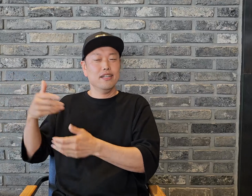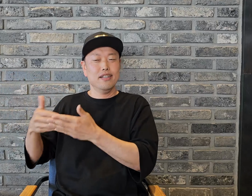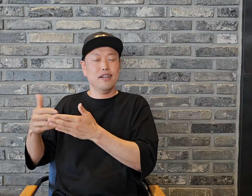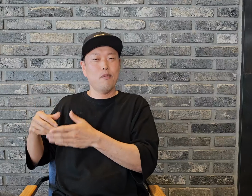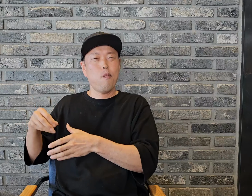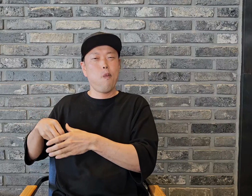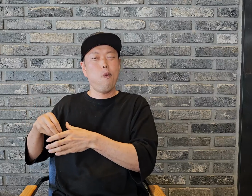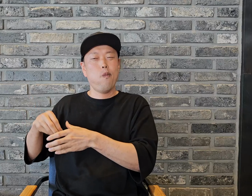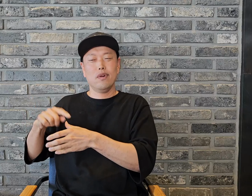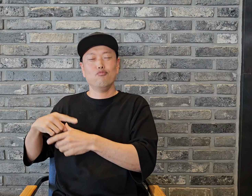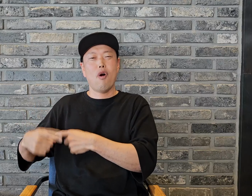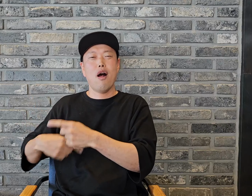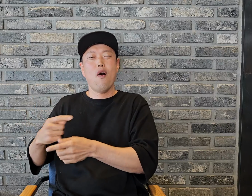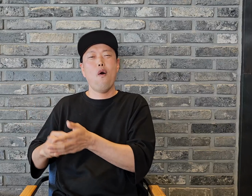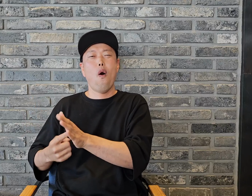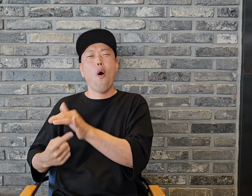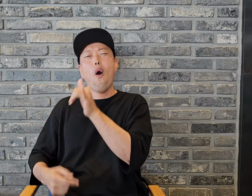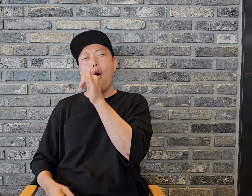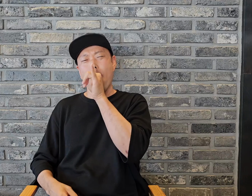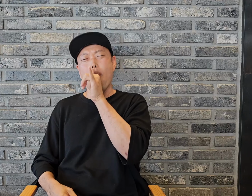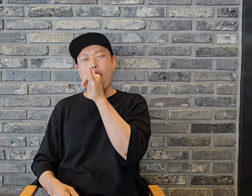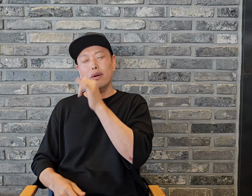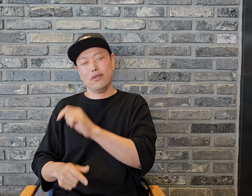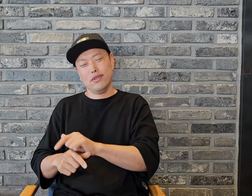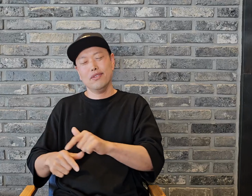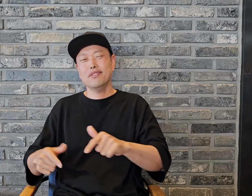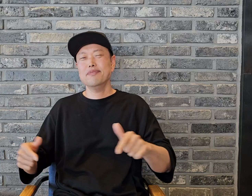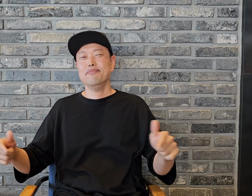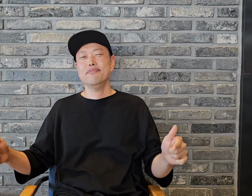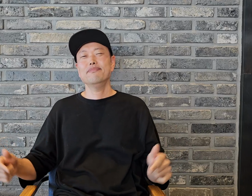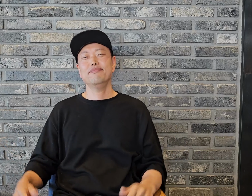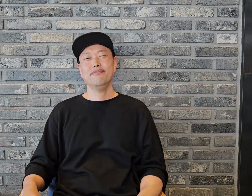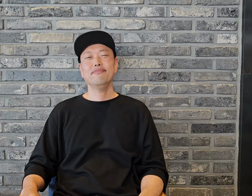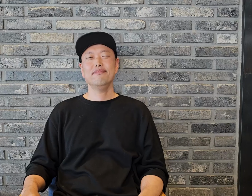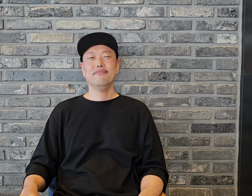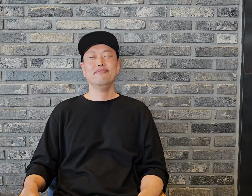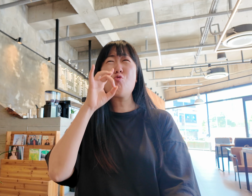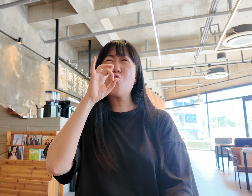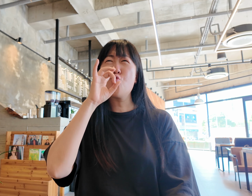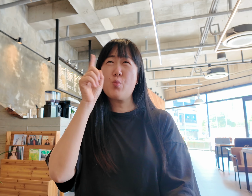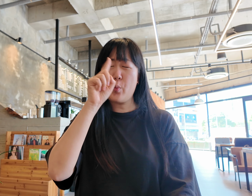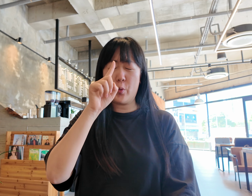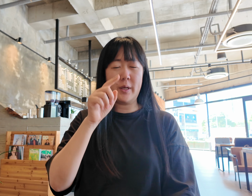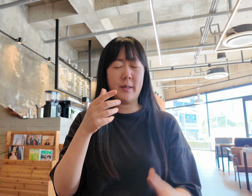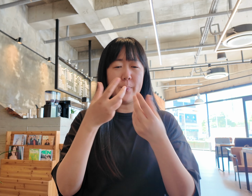コンテンツを作りました。 質問があります。